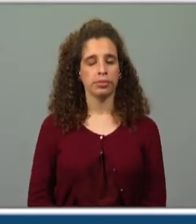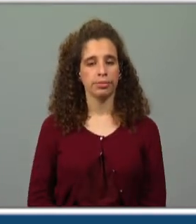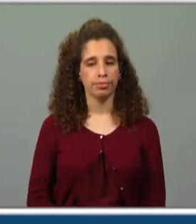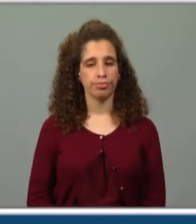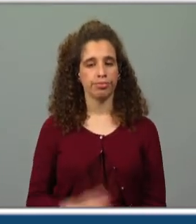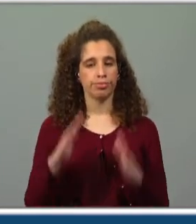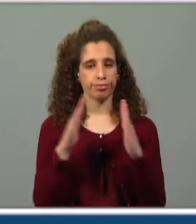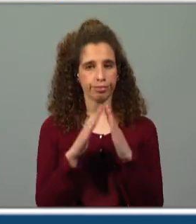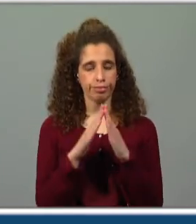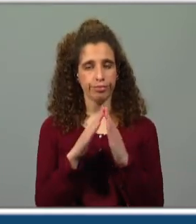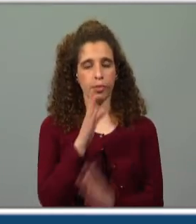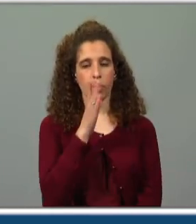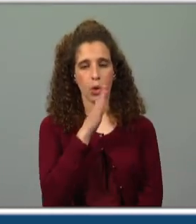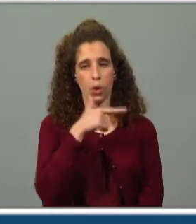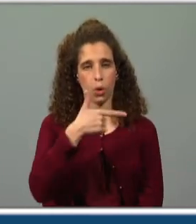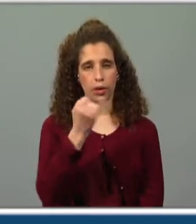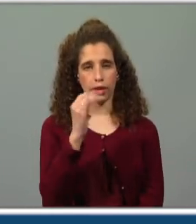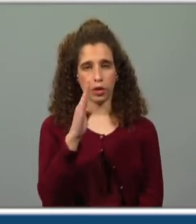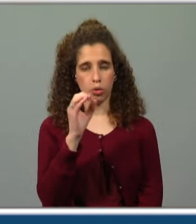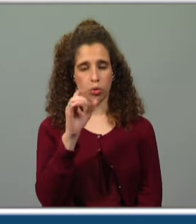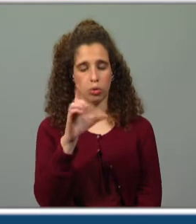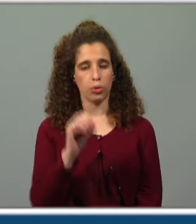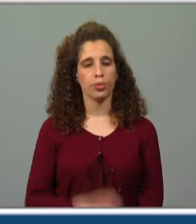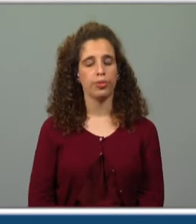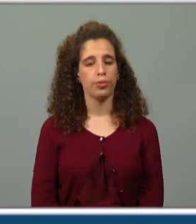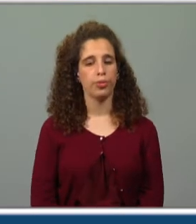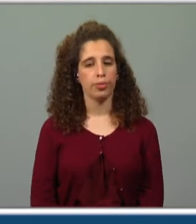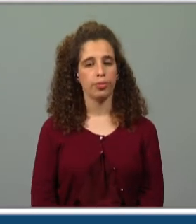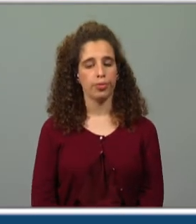em um telhado cor de tijolo 在磚色的屋頂上